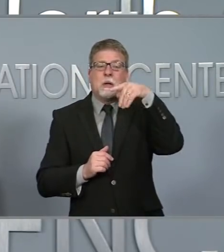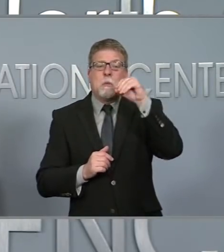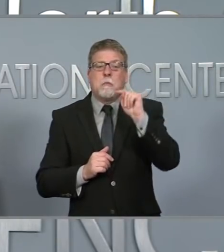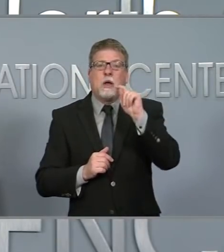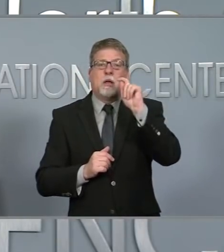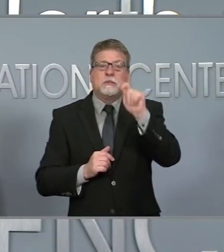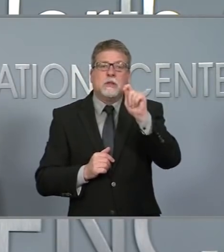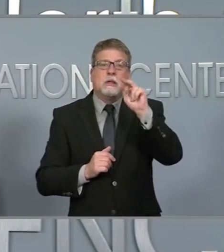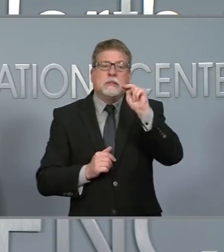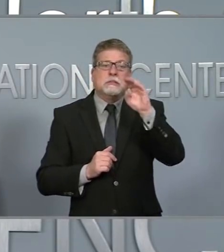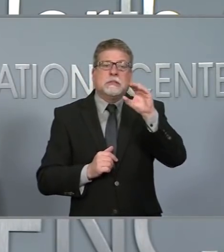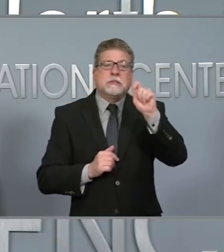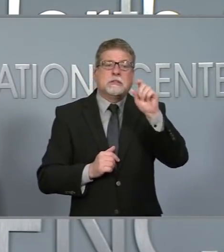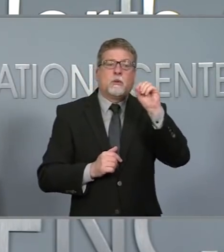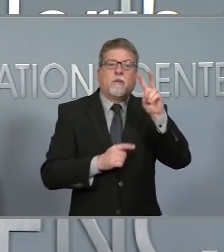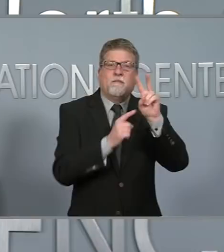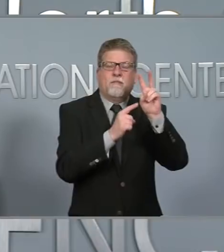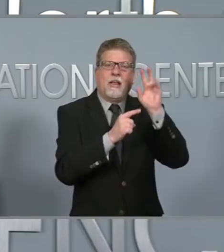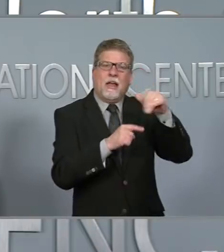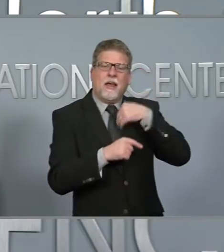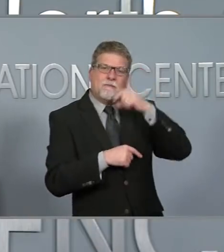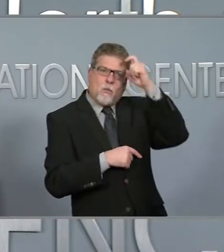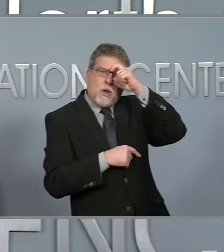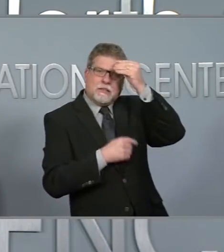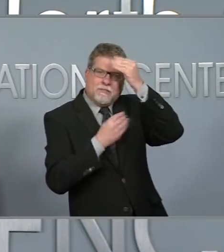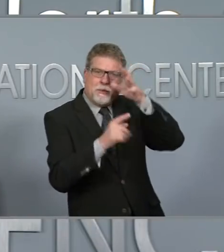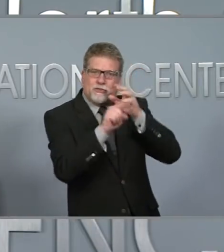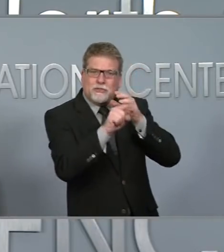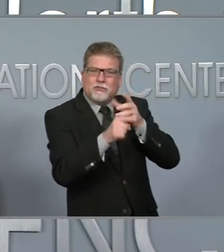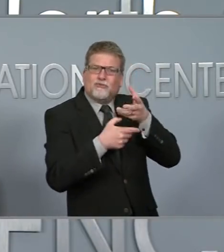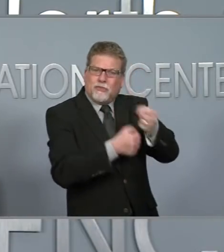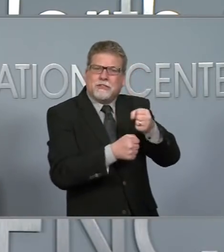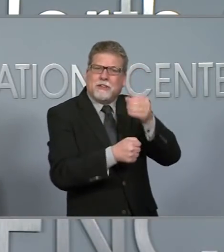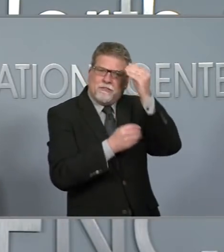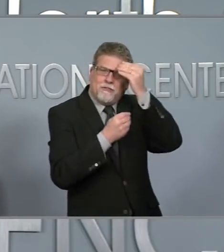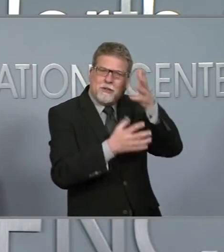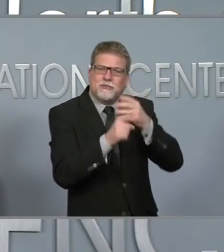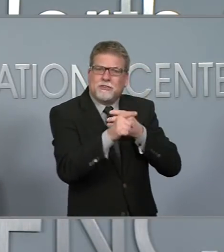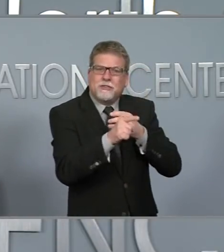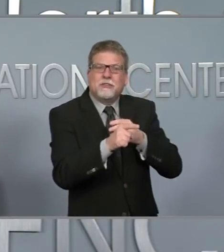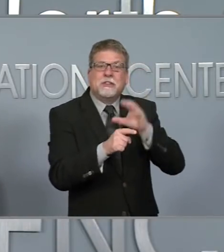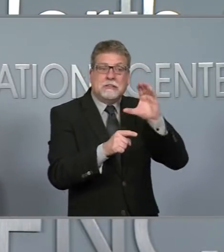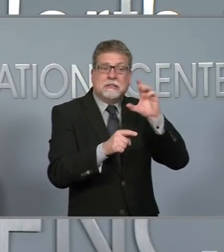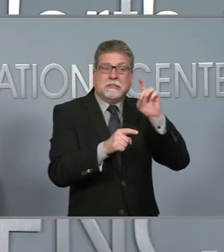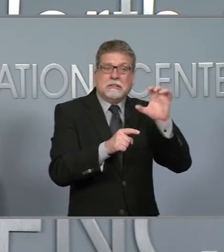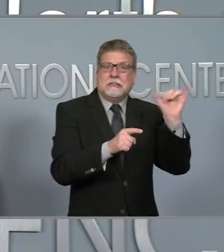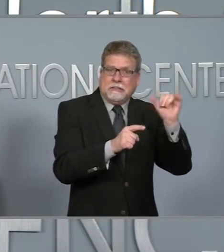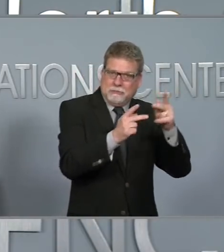enfermera o profesional médico o visite en línea los recursos